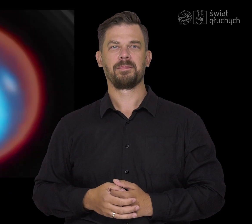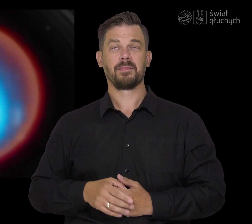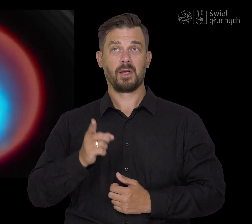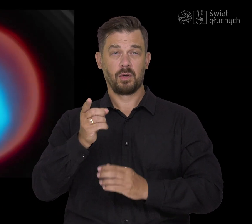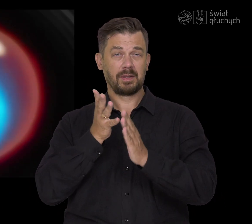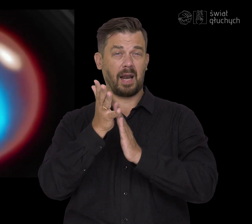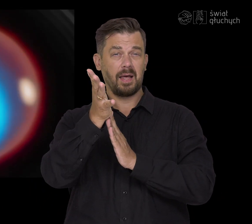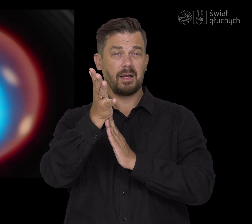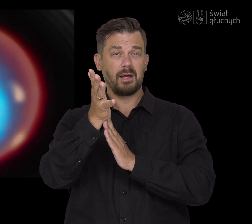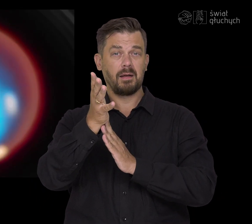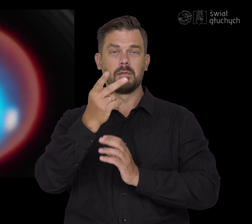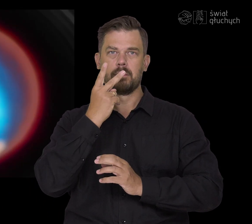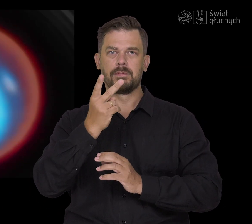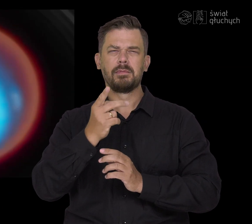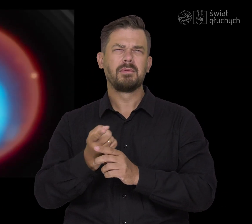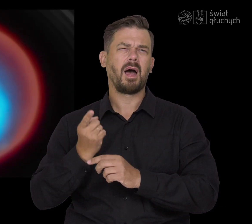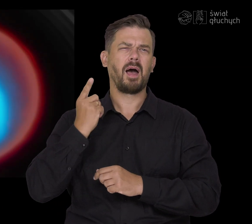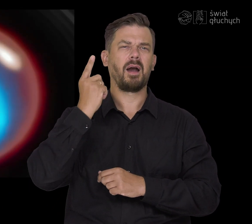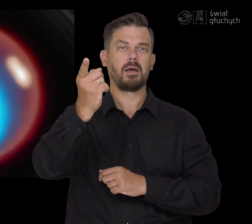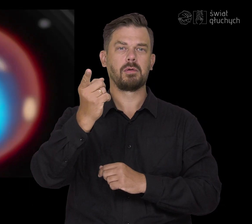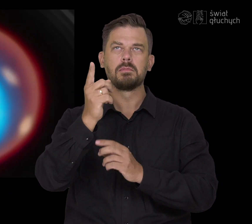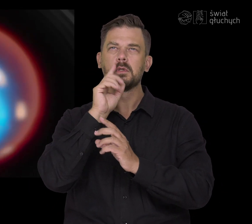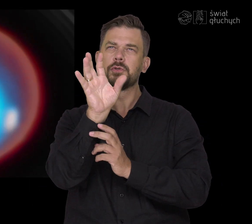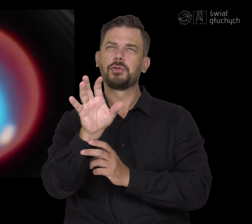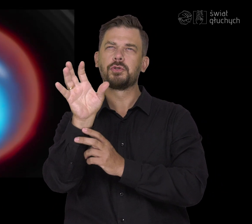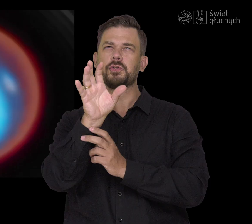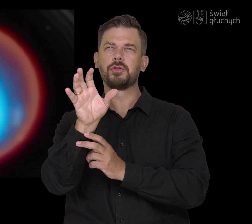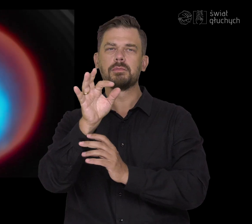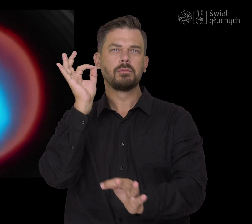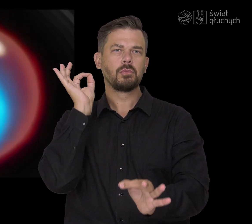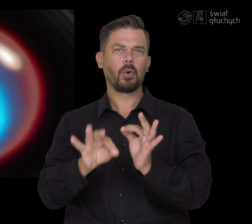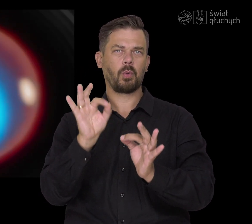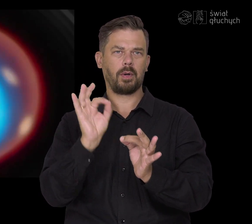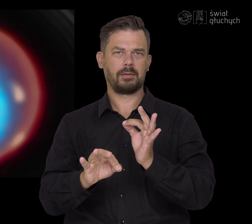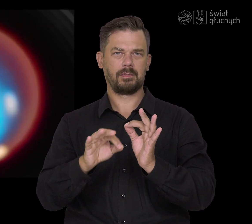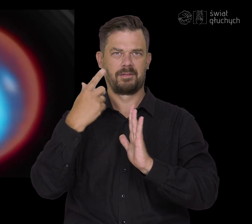Teleskop ten potrafi dziś z gigantycznej odległości robić niewyobrażalnie precyzyjne zdjęcia.